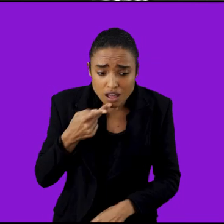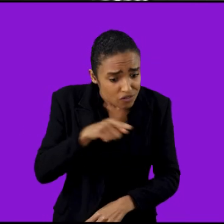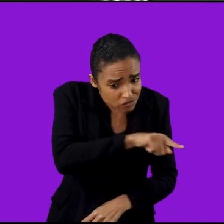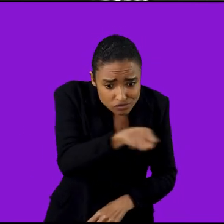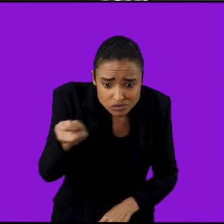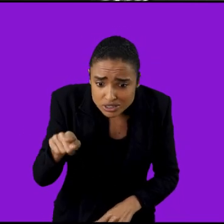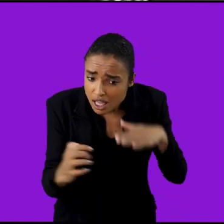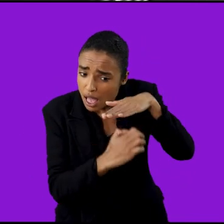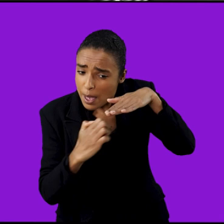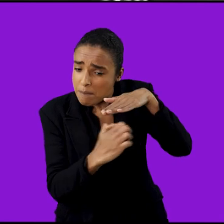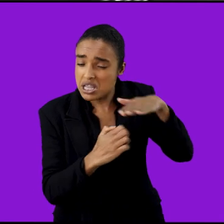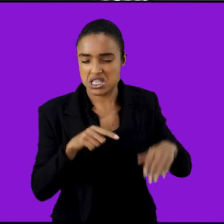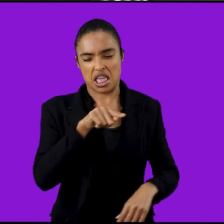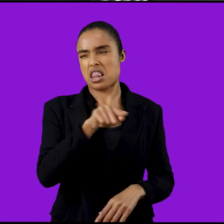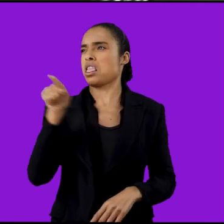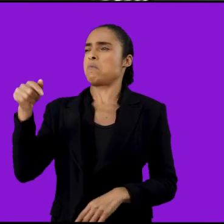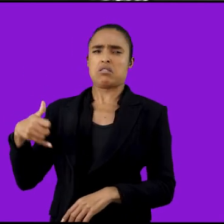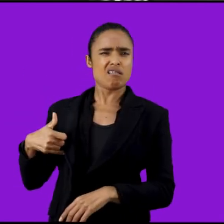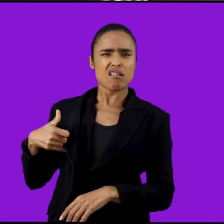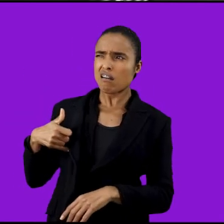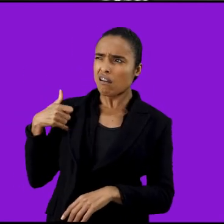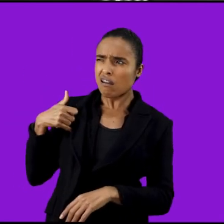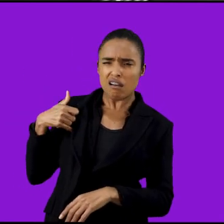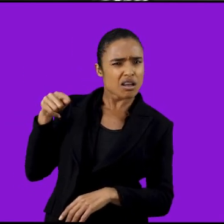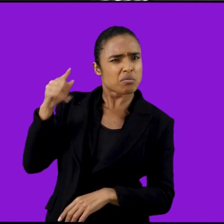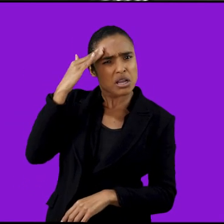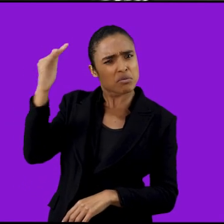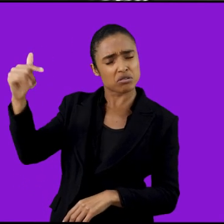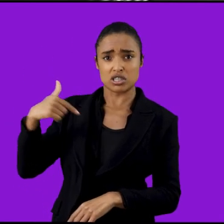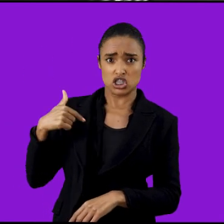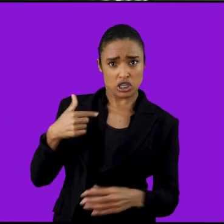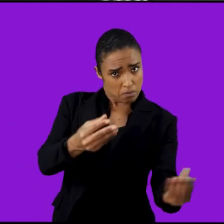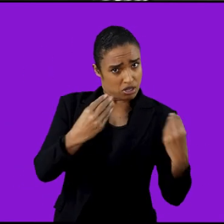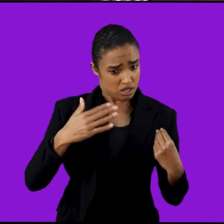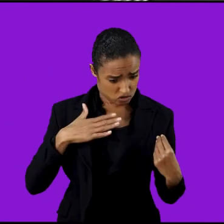falo isso pras empresas. Eu falo: “Gata”. Ai, mas é que é mais sexy. Oi? Me dá dinheiro